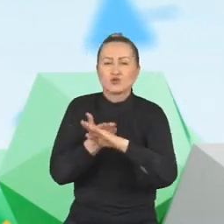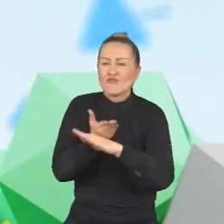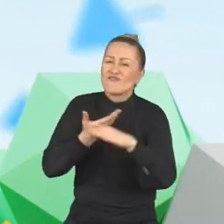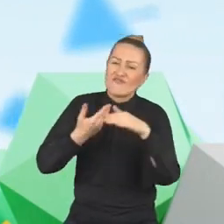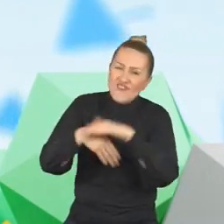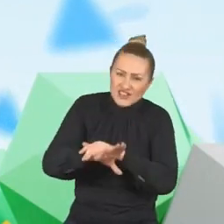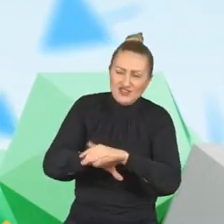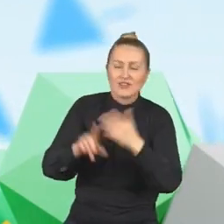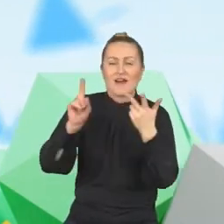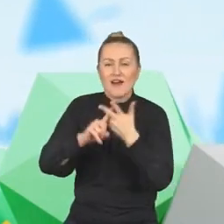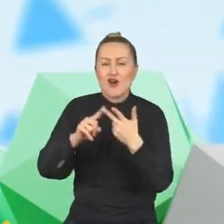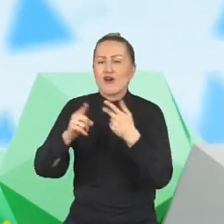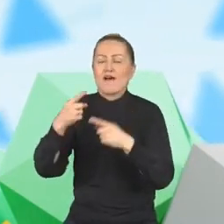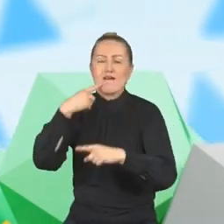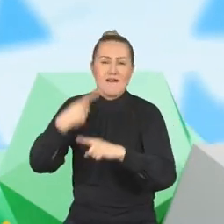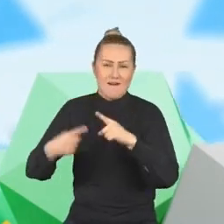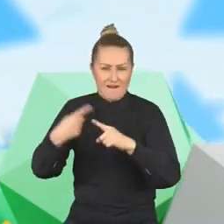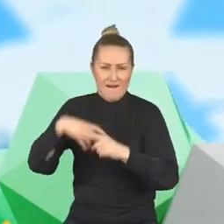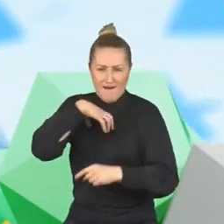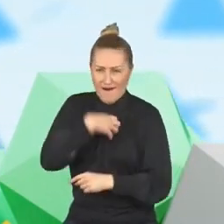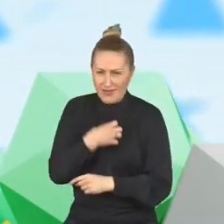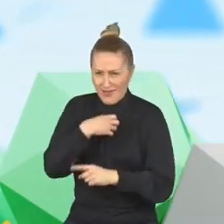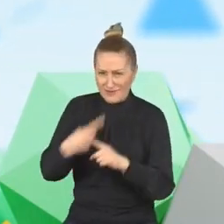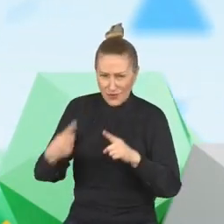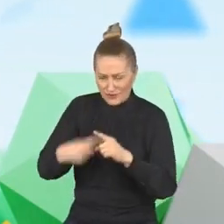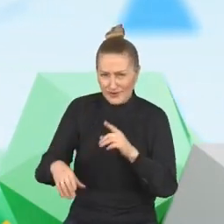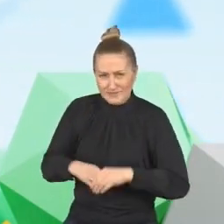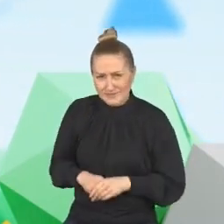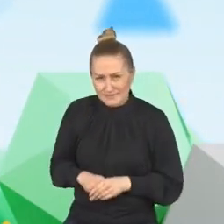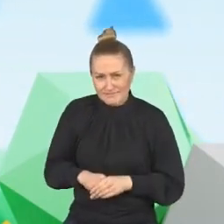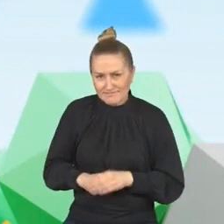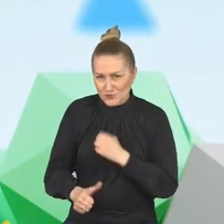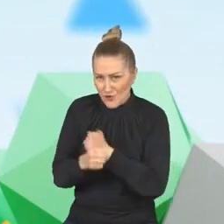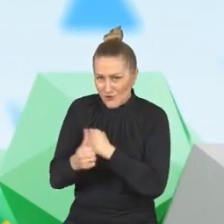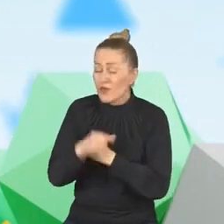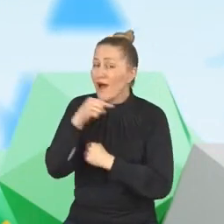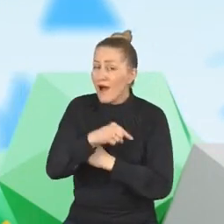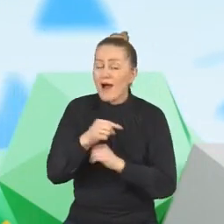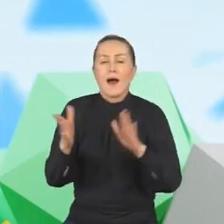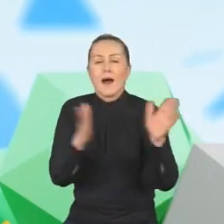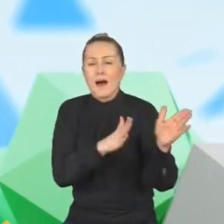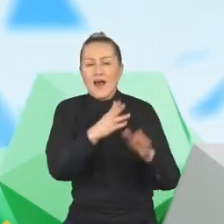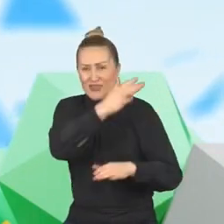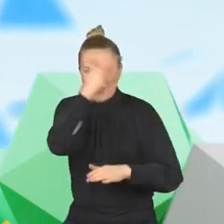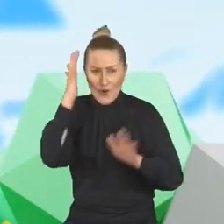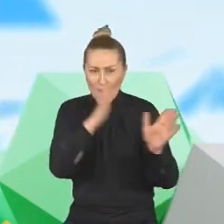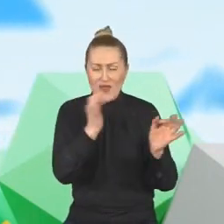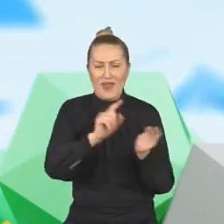anegdotycznego. No dobra, słuchajcie, mamy w takim razie pewien pakiet teorii, teraz jak przekuć tę teorię w praktykę?